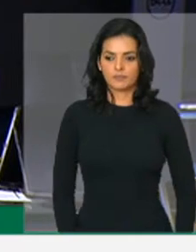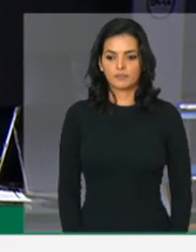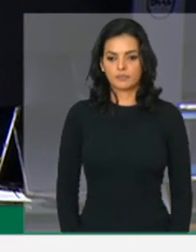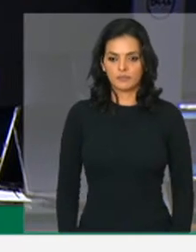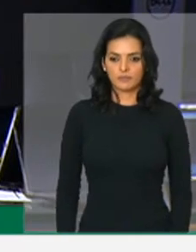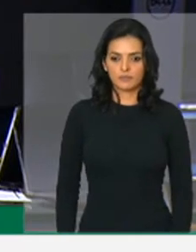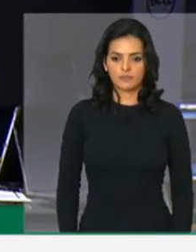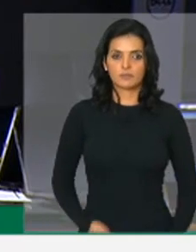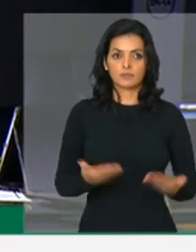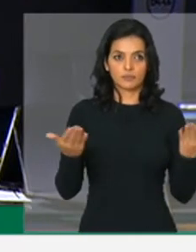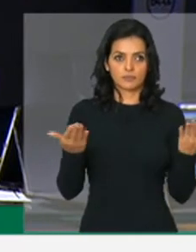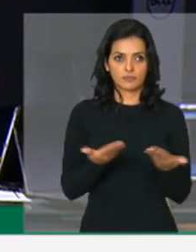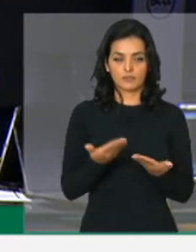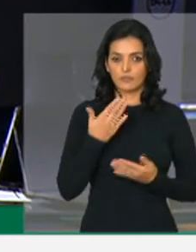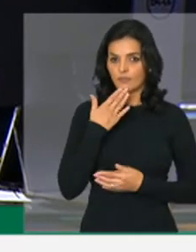DANILO FORTE. -- [PRESIDENTE]: EM PAUTA